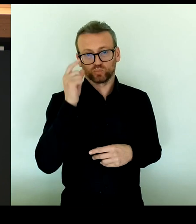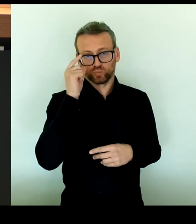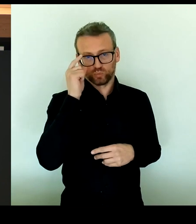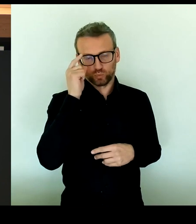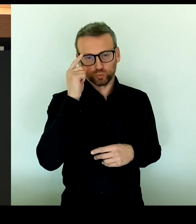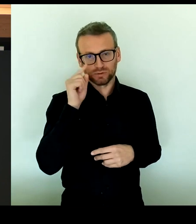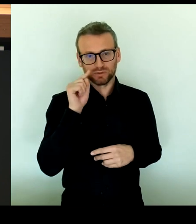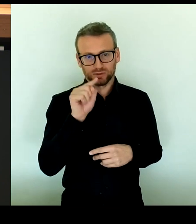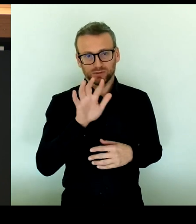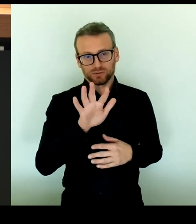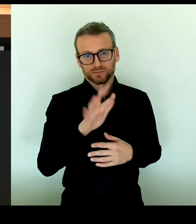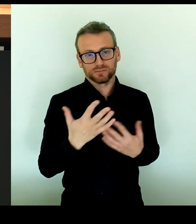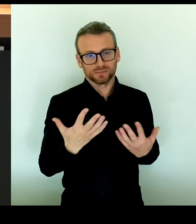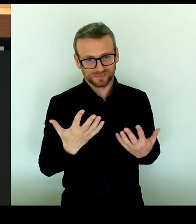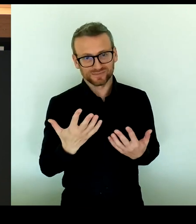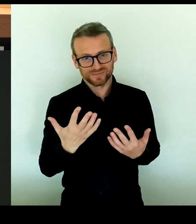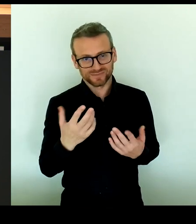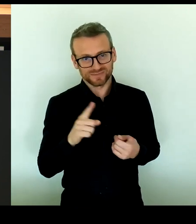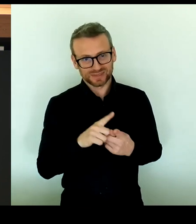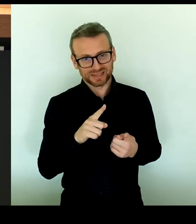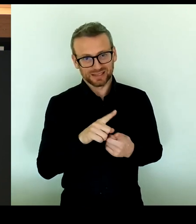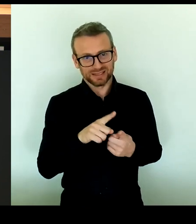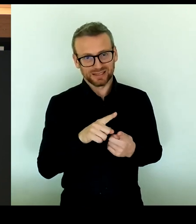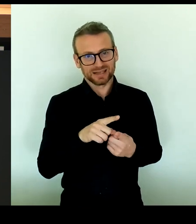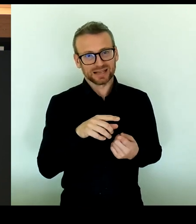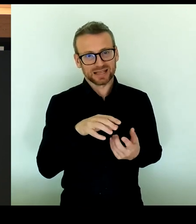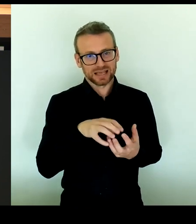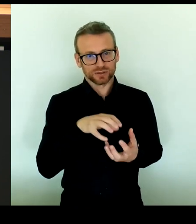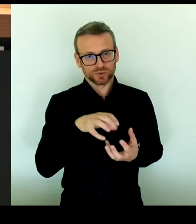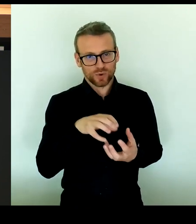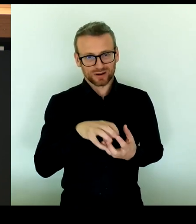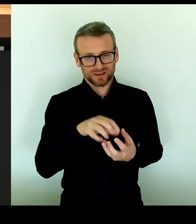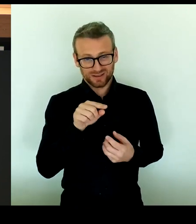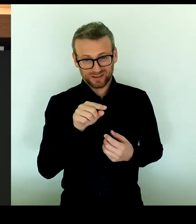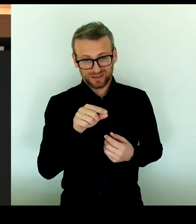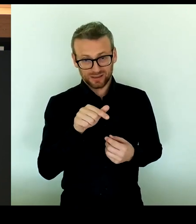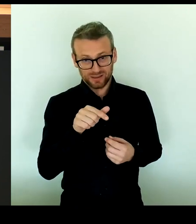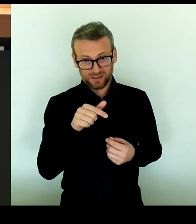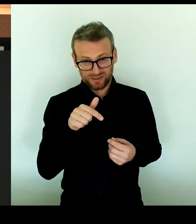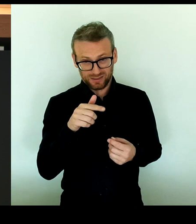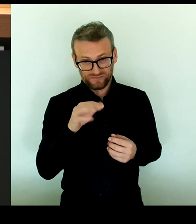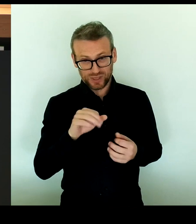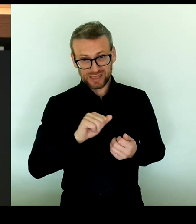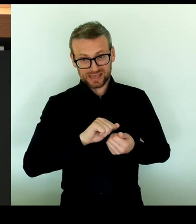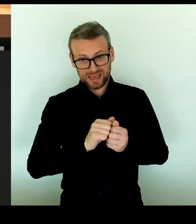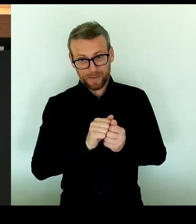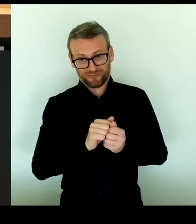Am Pankower Tor beispielsweise können zweieinhalbtausend Wohnung seit über fünf Jahren fertig sein. Es passiert nichts. Und übrigens auch